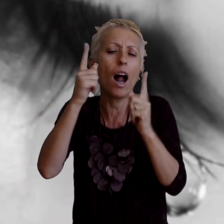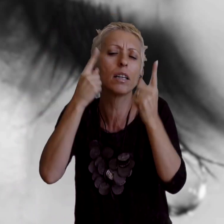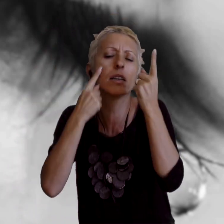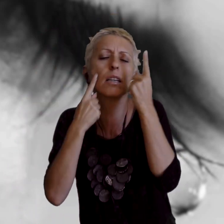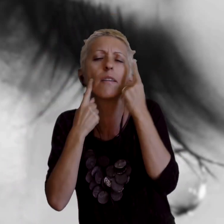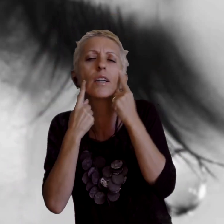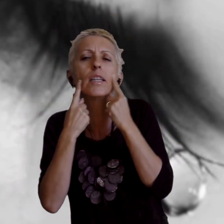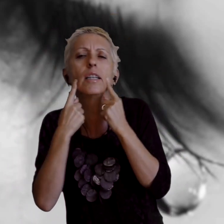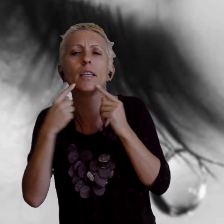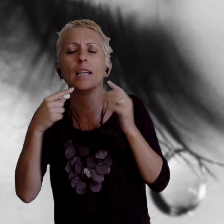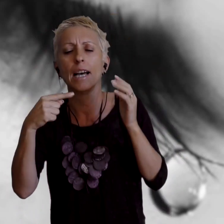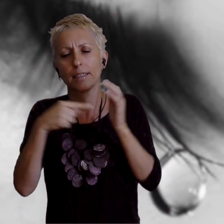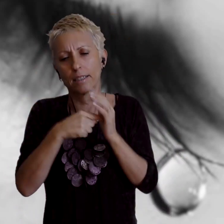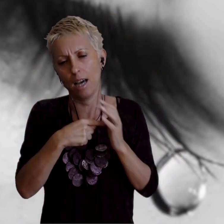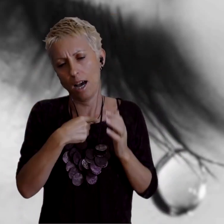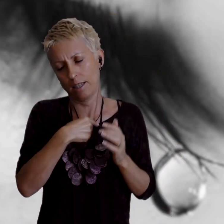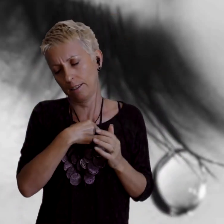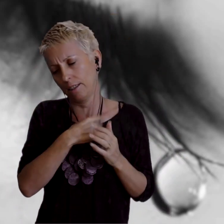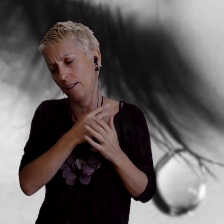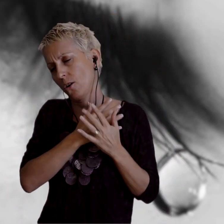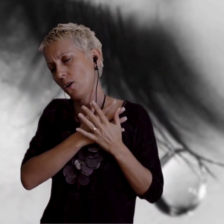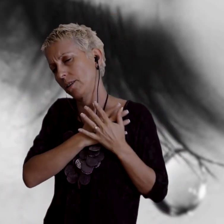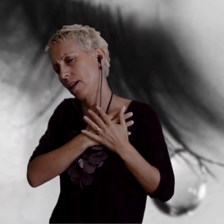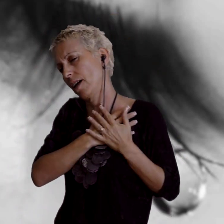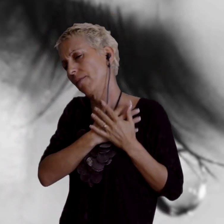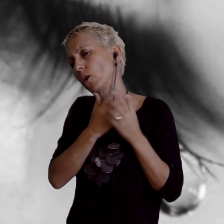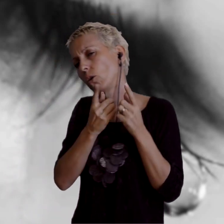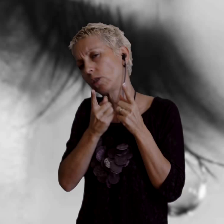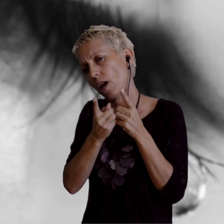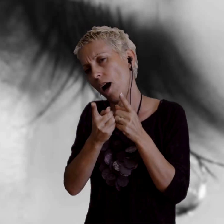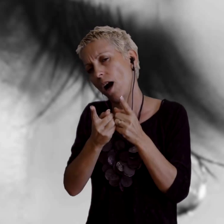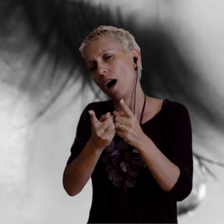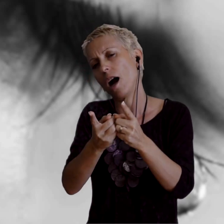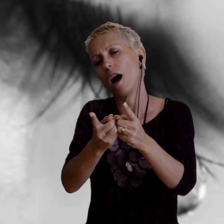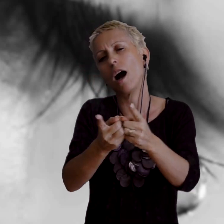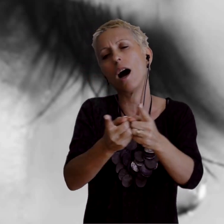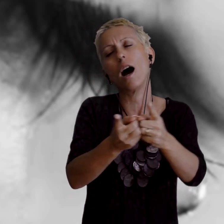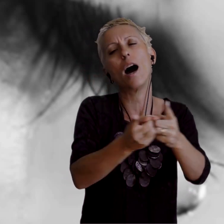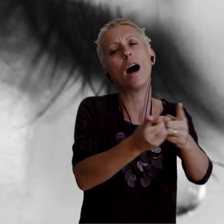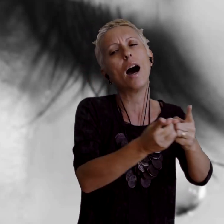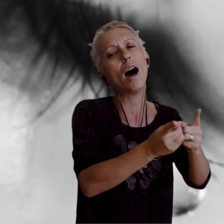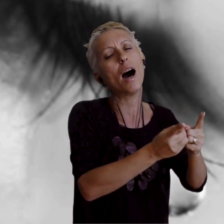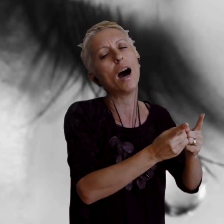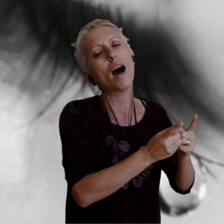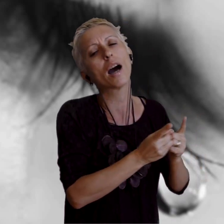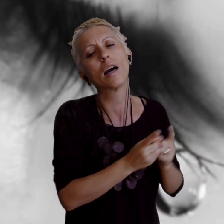אל תבכי כי אני אוהב אותך